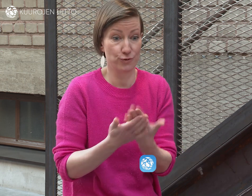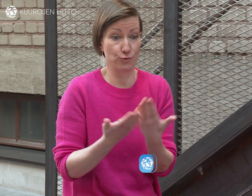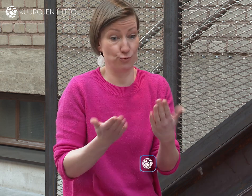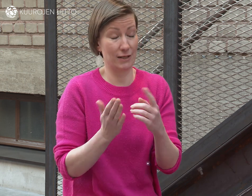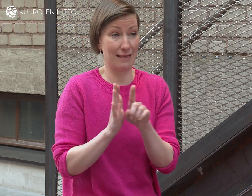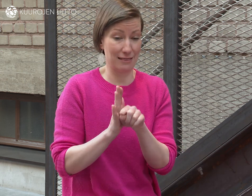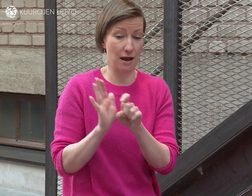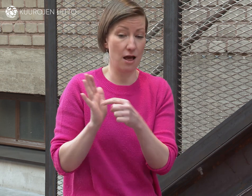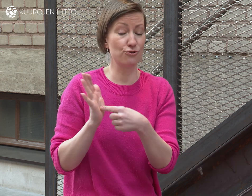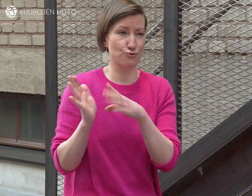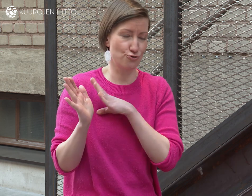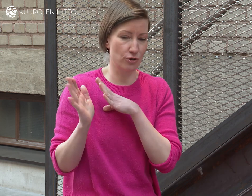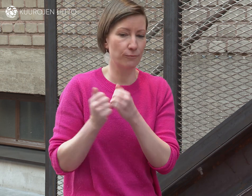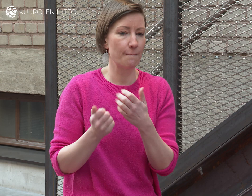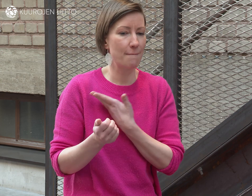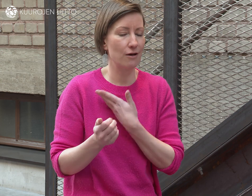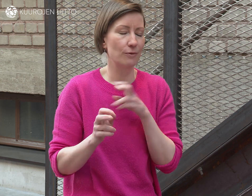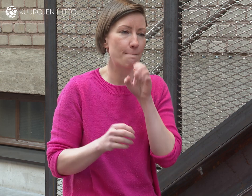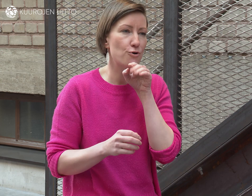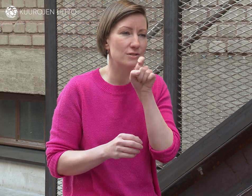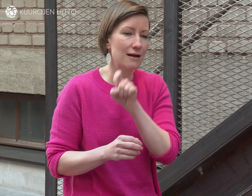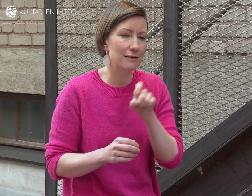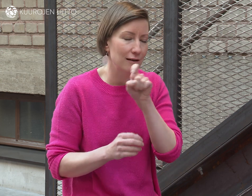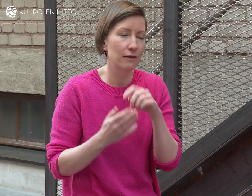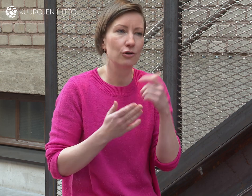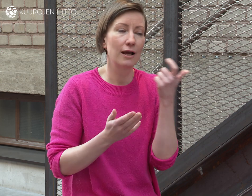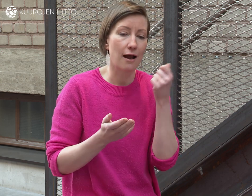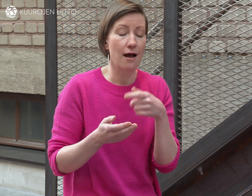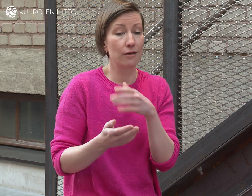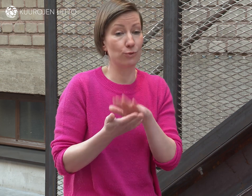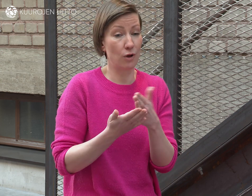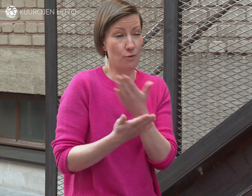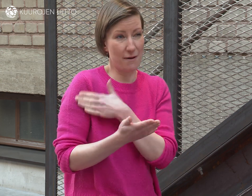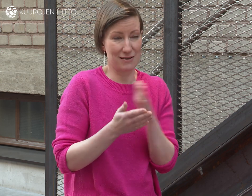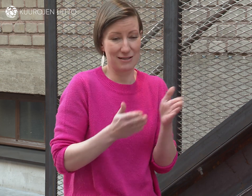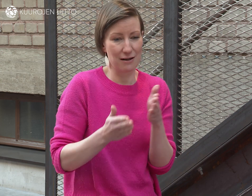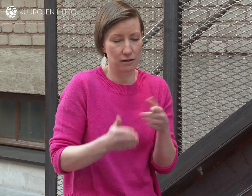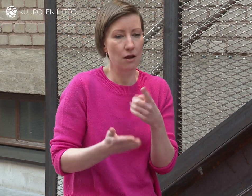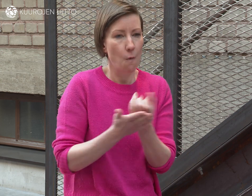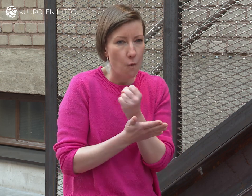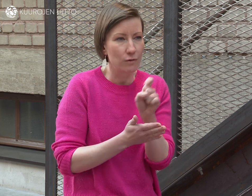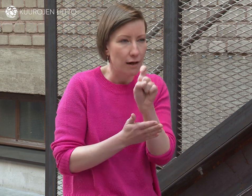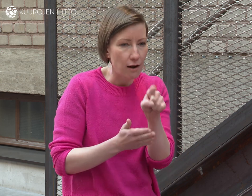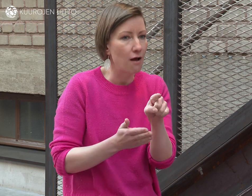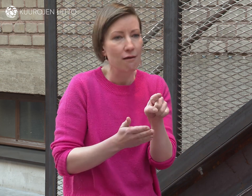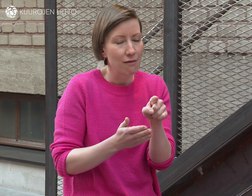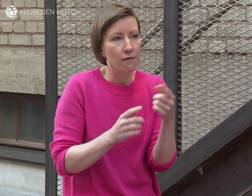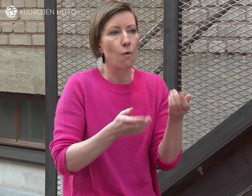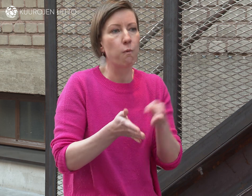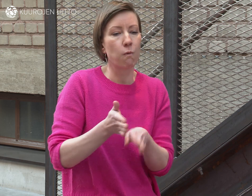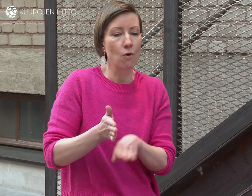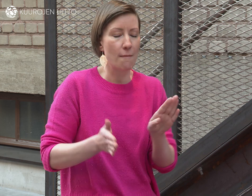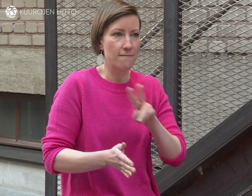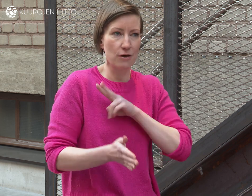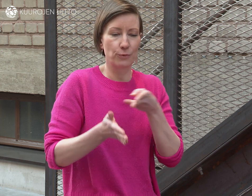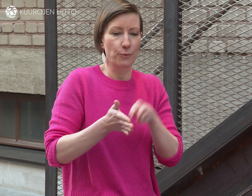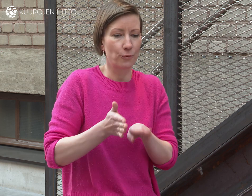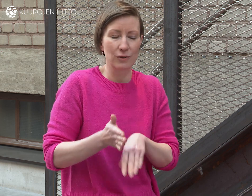Laissa on paljon porsaanreikiä, joita Kela tulkkauspalvelun järjestäjänä hyödyntää vastuunsa välttelemiseksi.